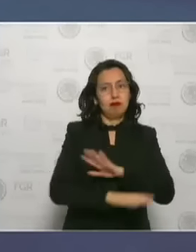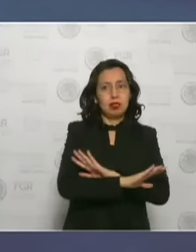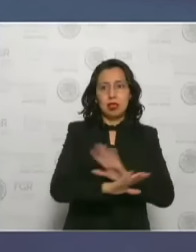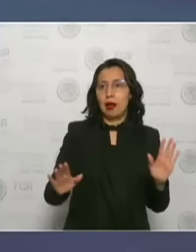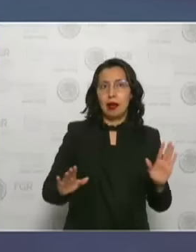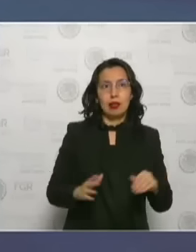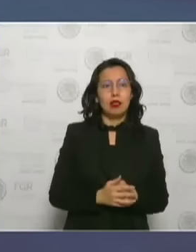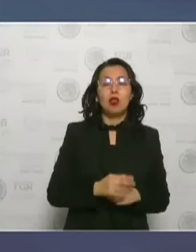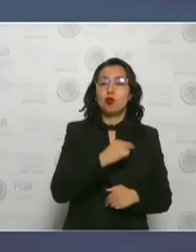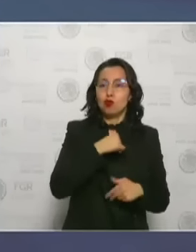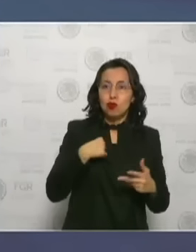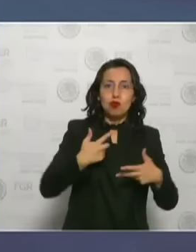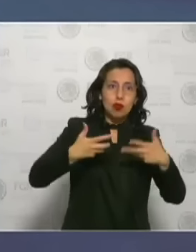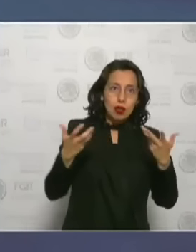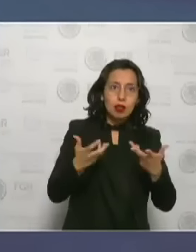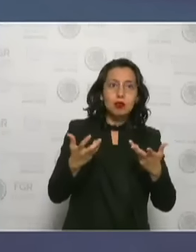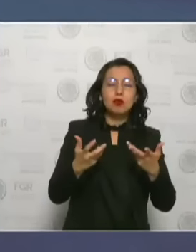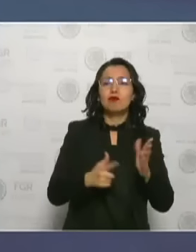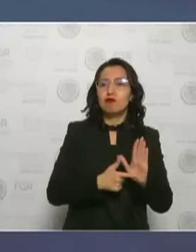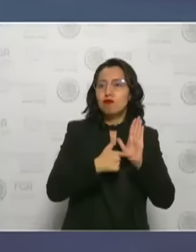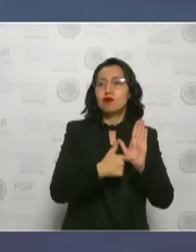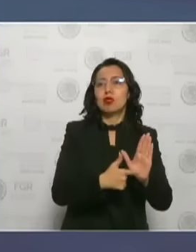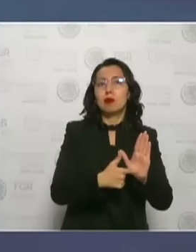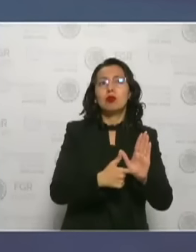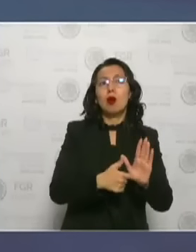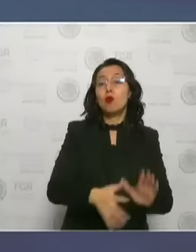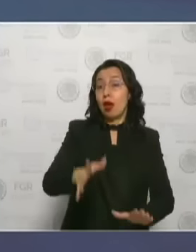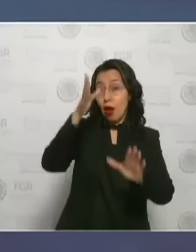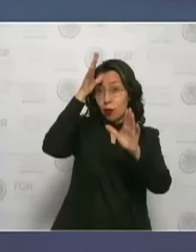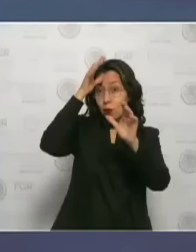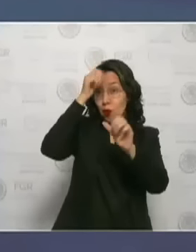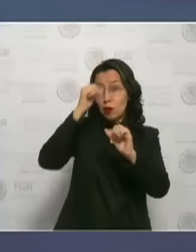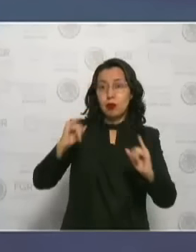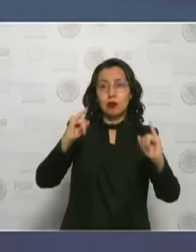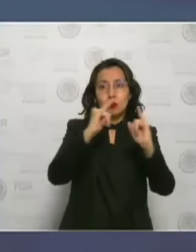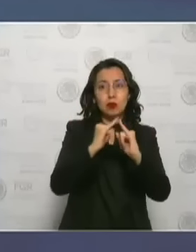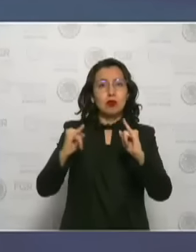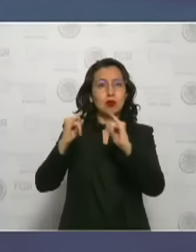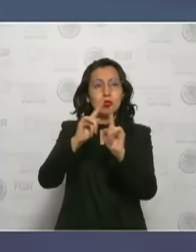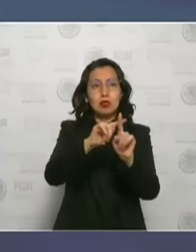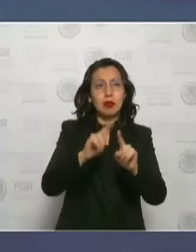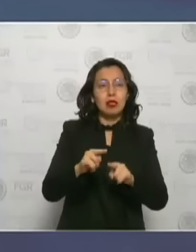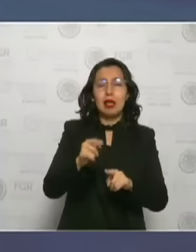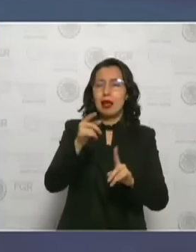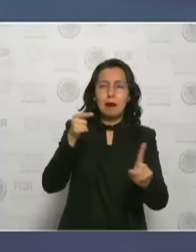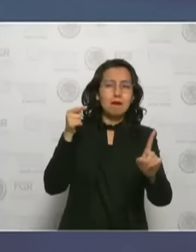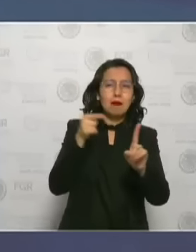Con nuestras acciones respondemos a un pacto institucional por la verdad, la justicia y la